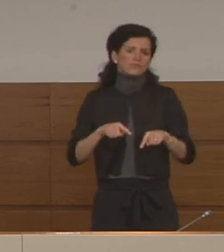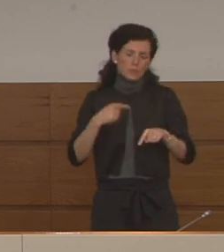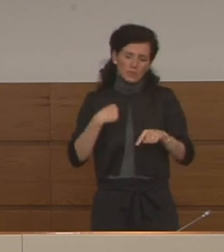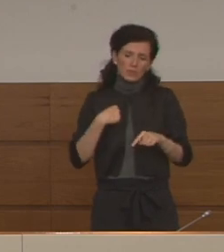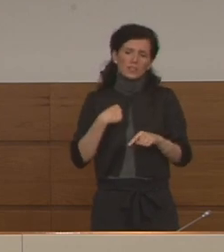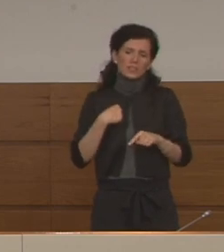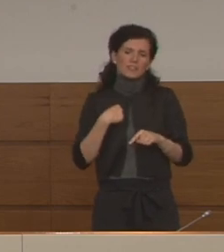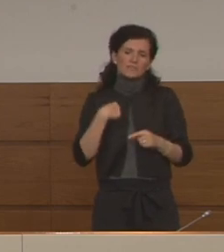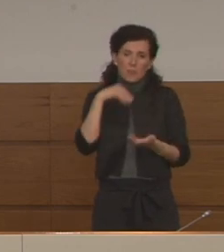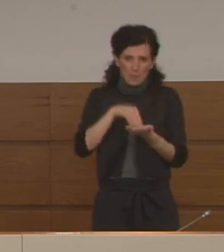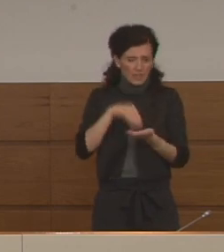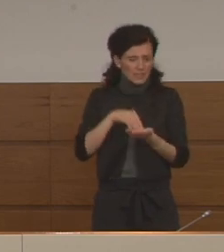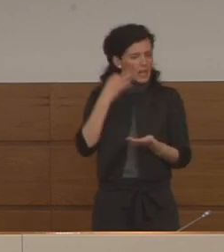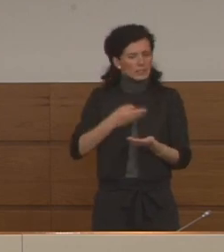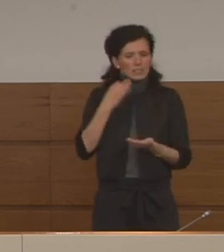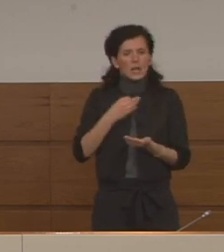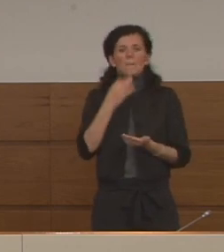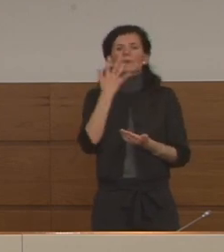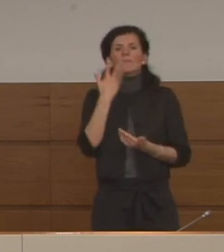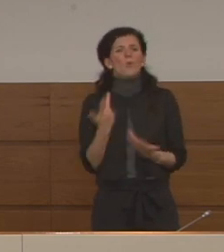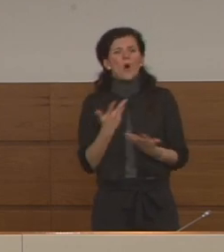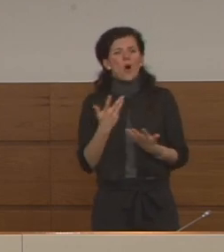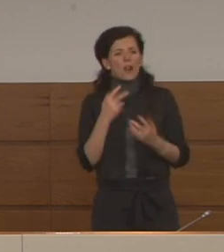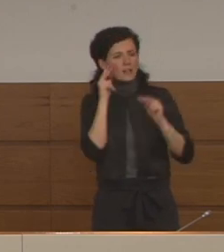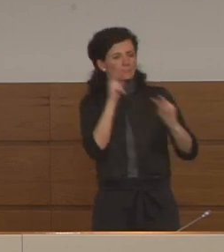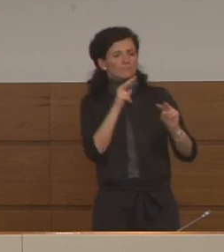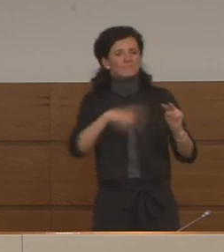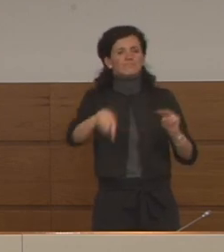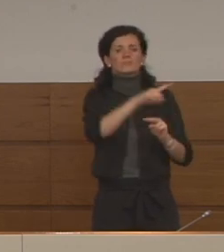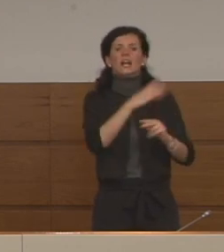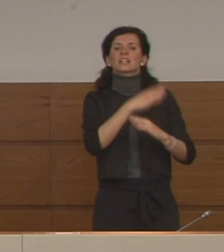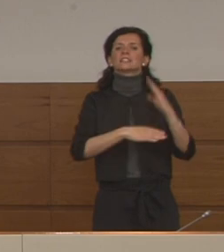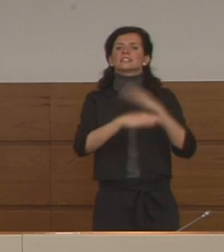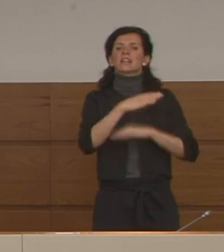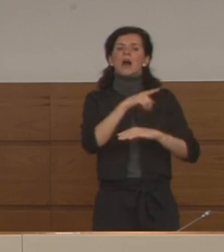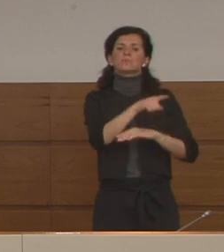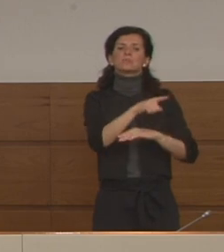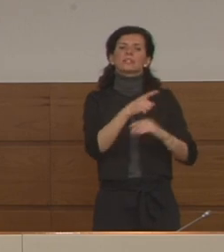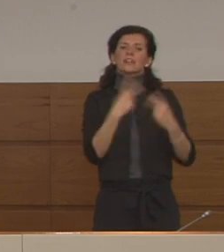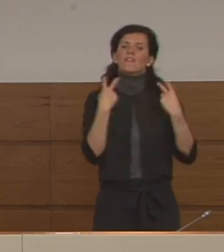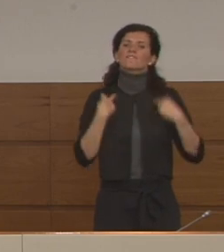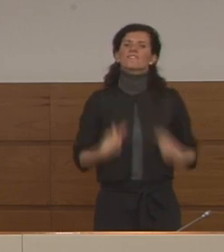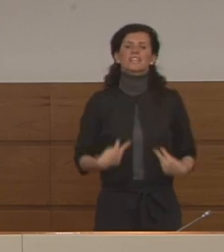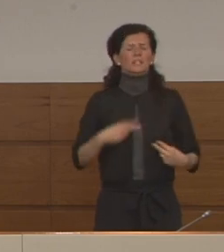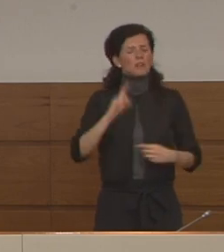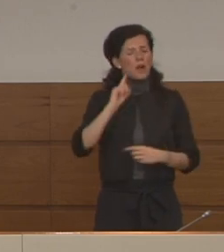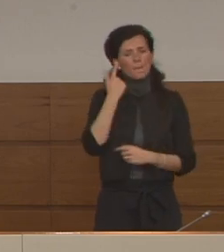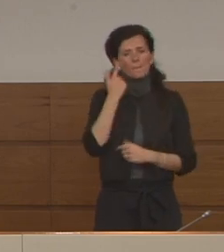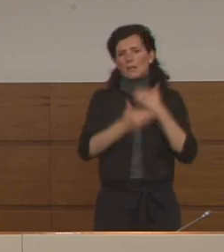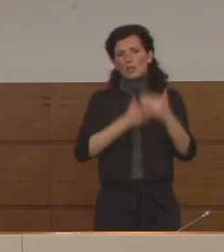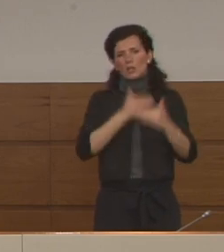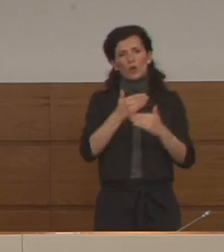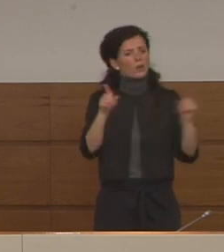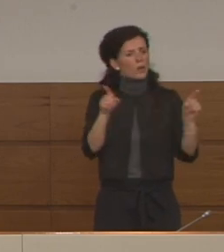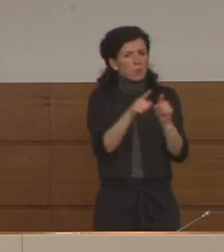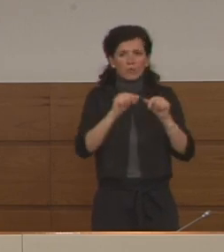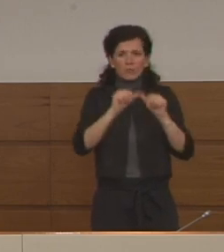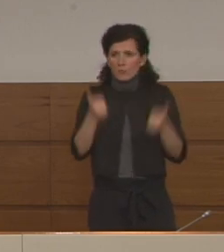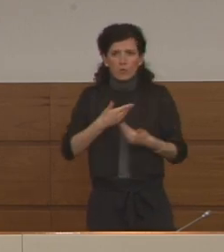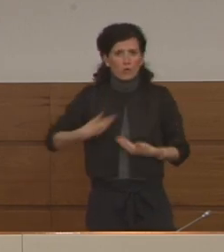poter avere una vita il migliore possibile come per tutti quanti noi.